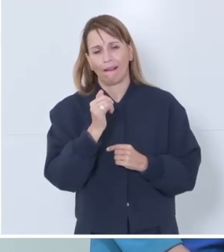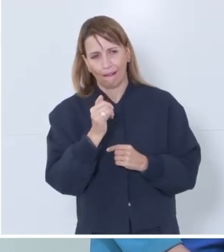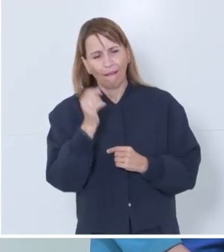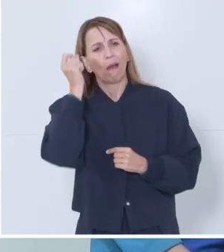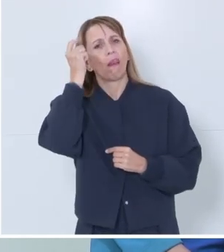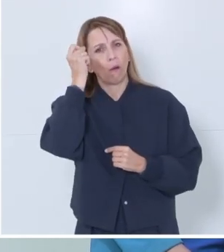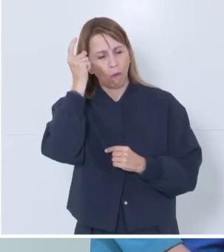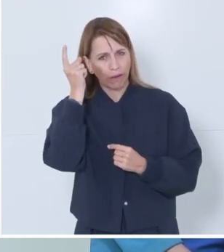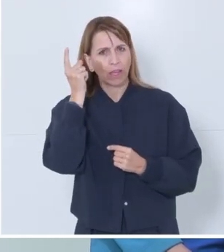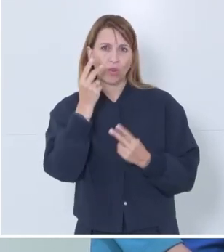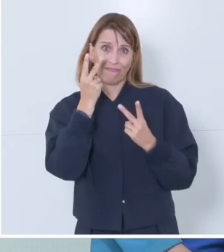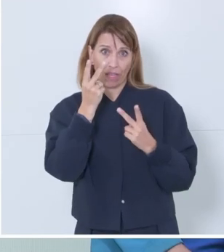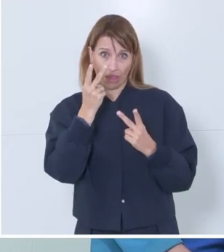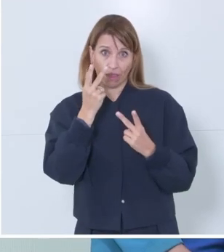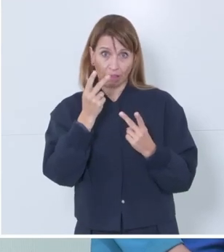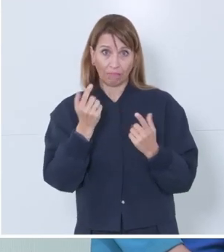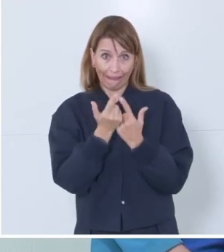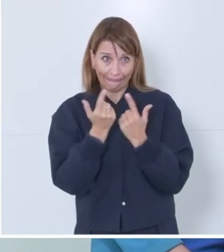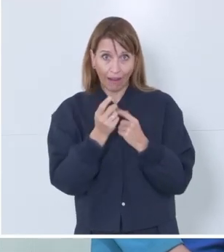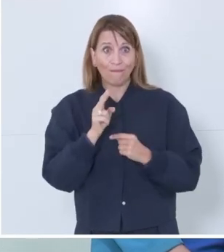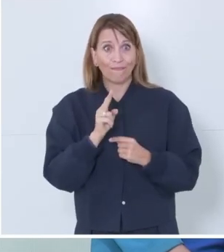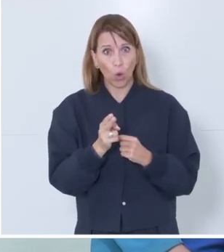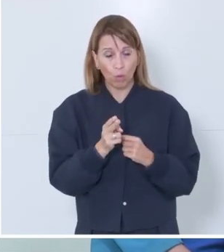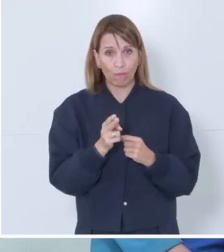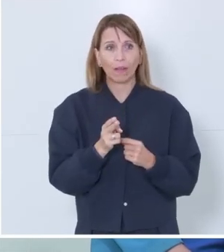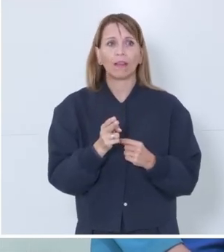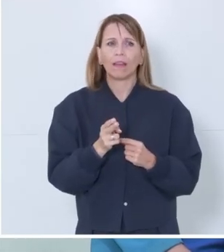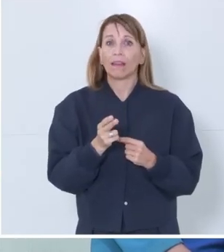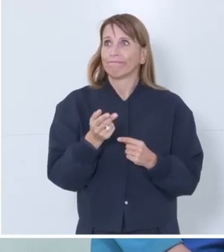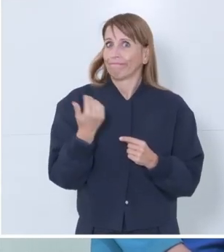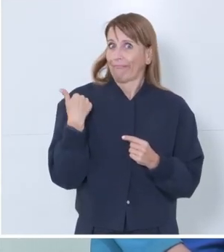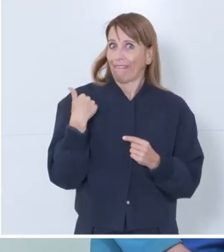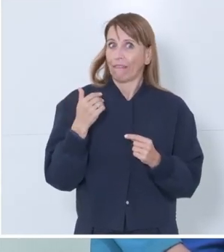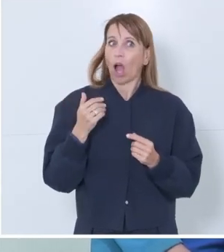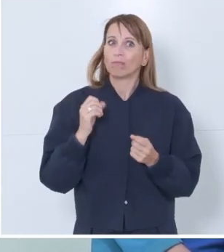beziehungsweise ganz wichtig an dieser Stelle. Das liegt daran, dass wir aufgrund der Corona-Pandemie